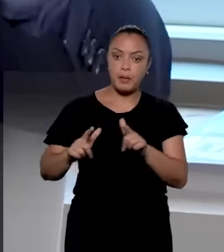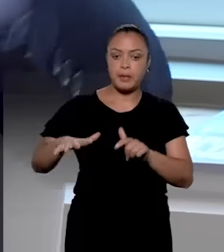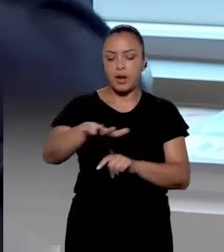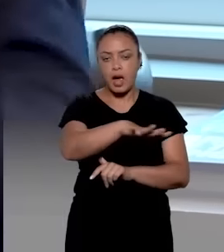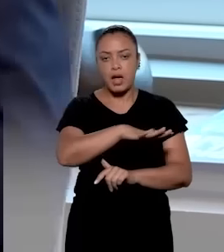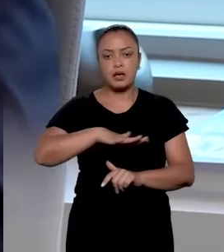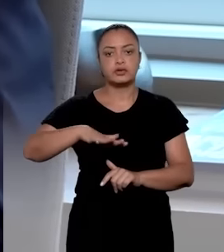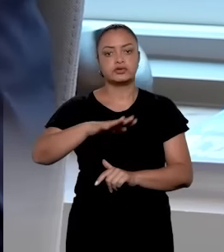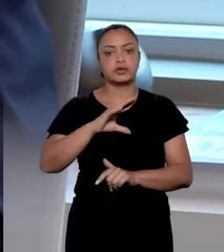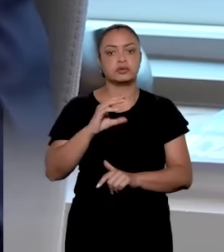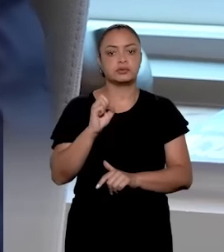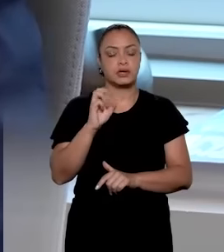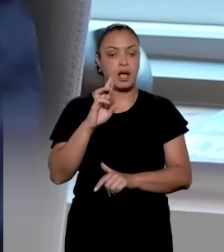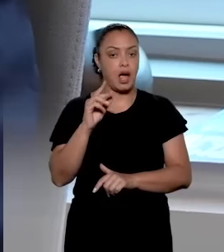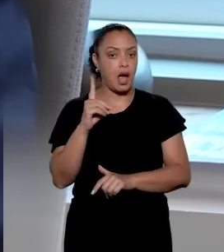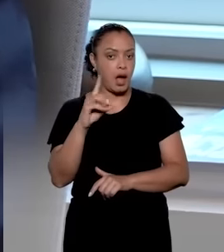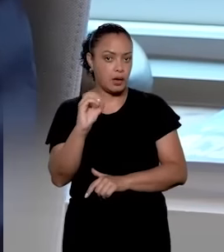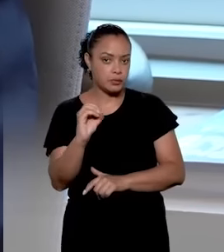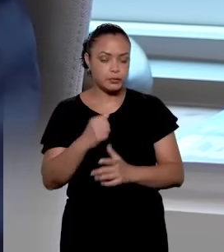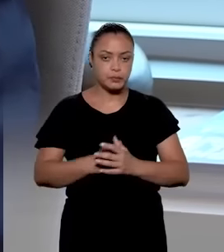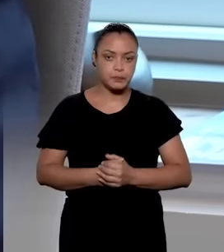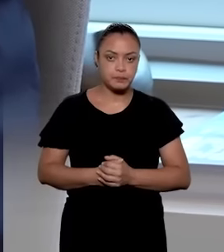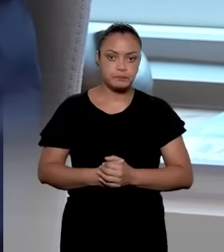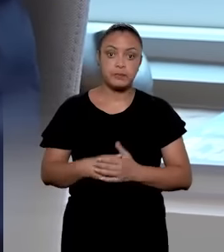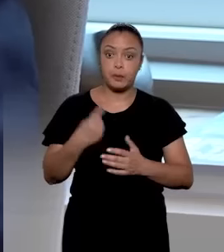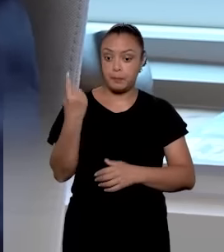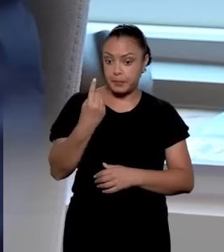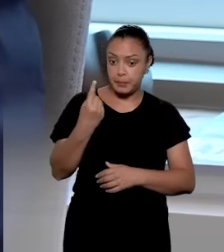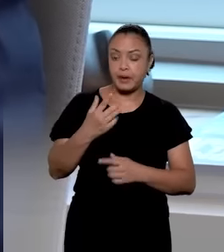brasileiro com tecnologia gerada da Embrapa. Bom, então a tecnologia é o primeiro ponto.